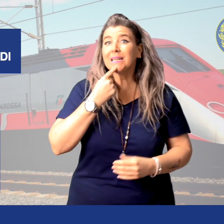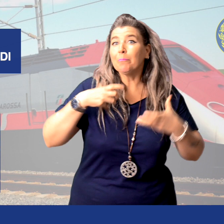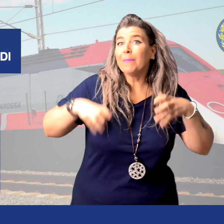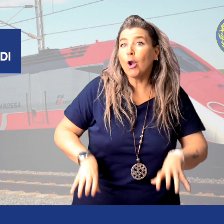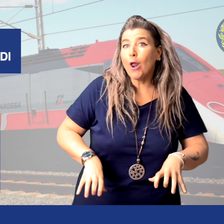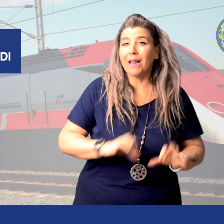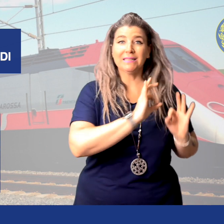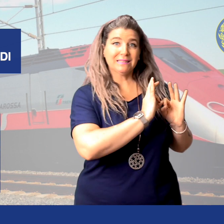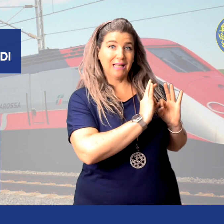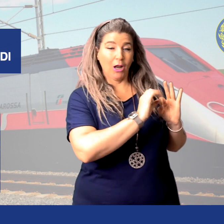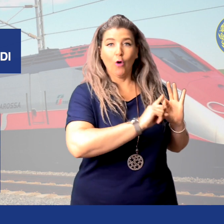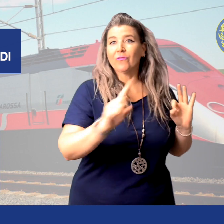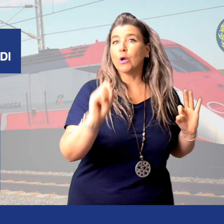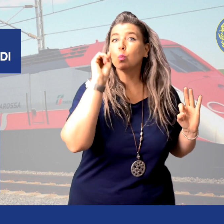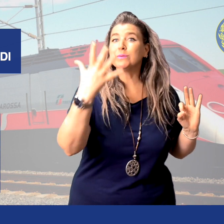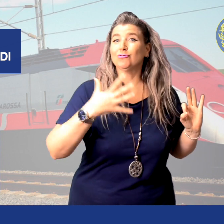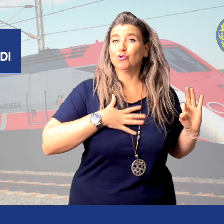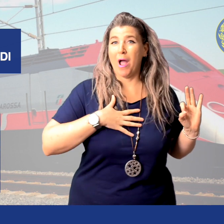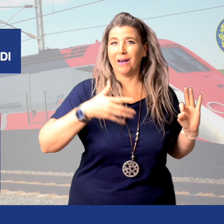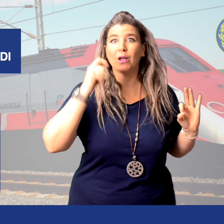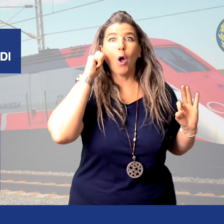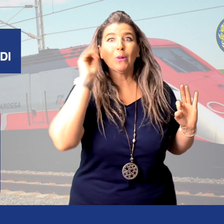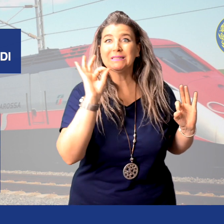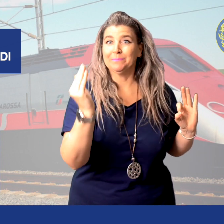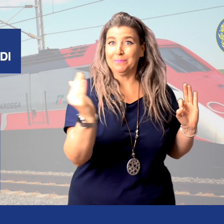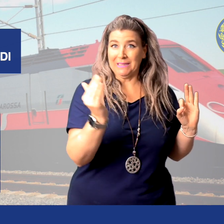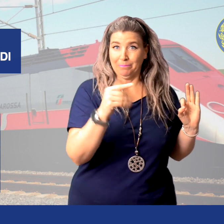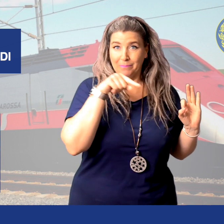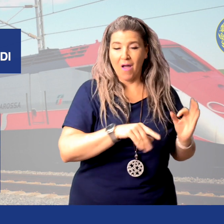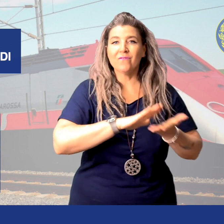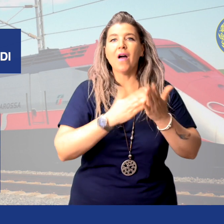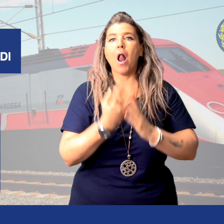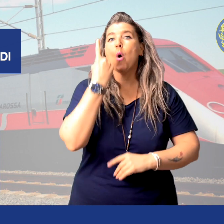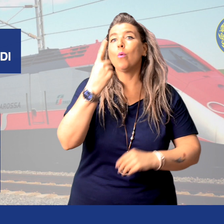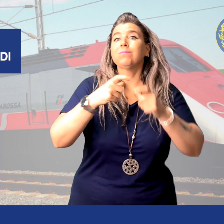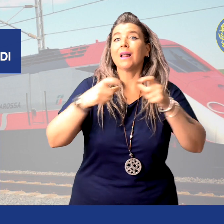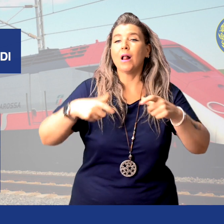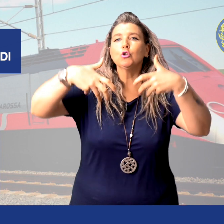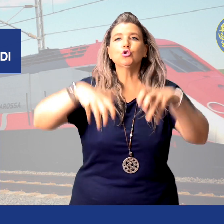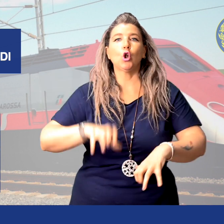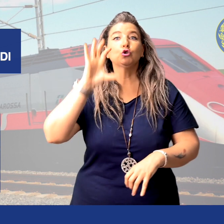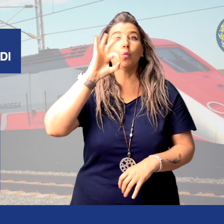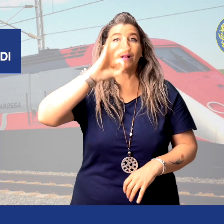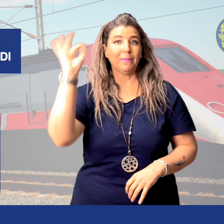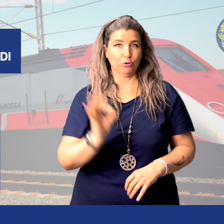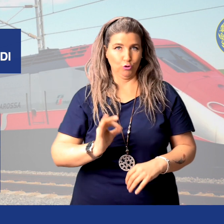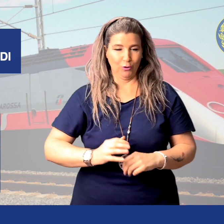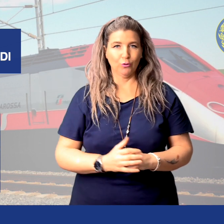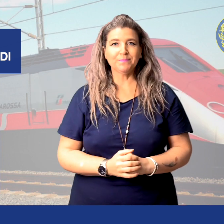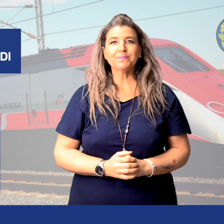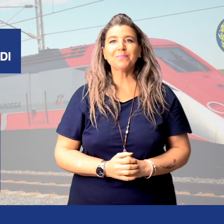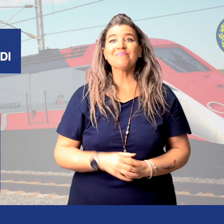Chi è minorenne da 0 fino a 15 anni non compiuti un biglietto viene emesso con lo sconto del 50%